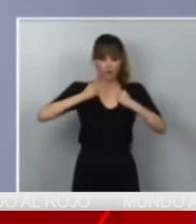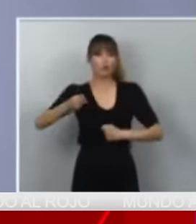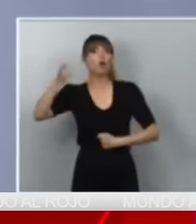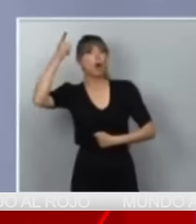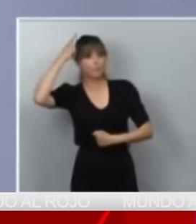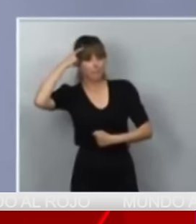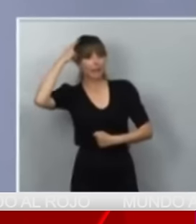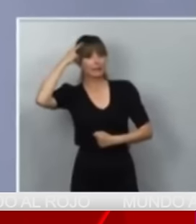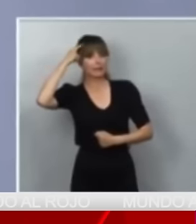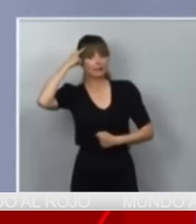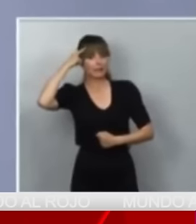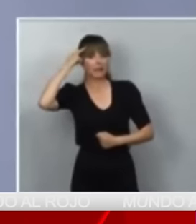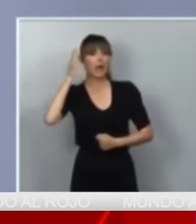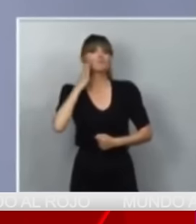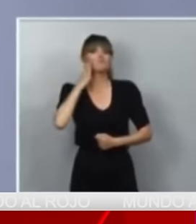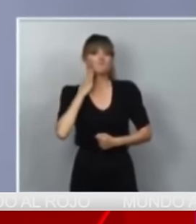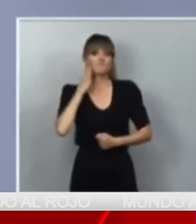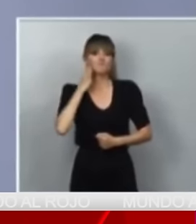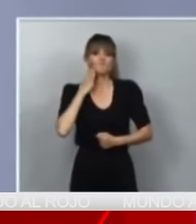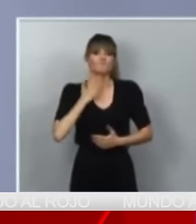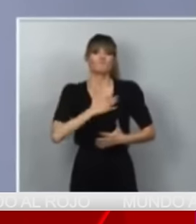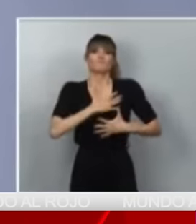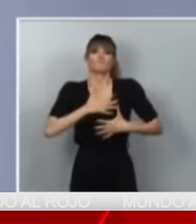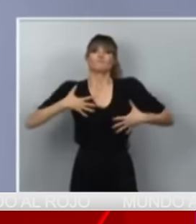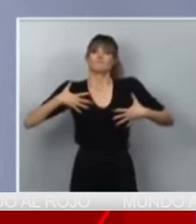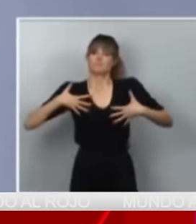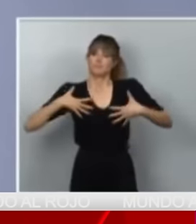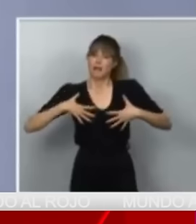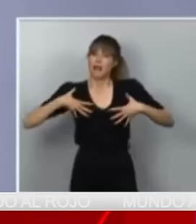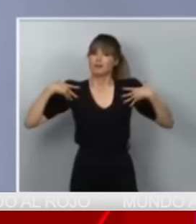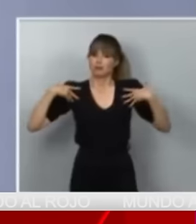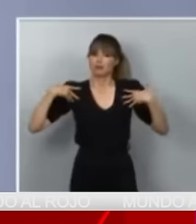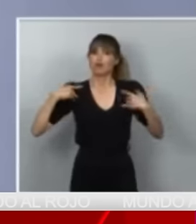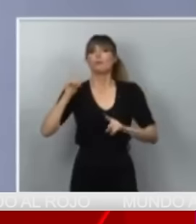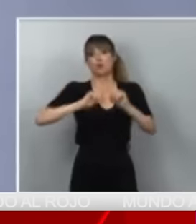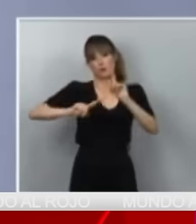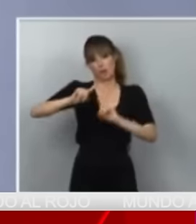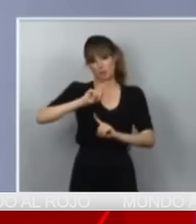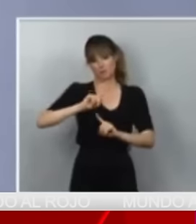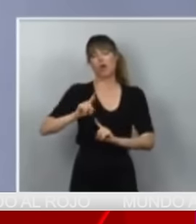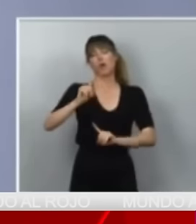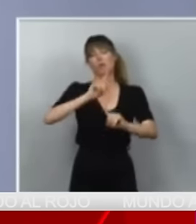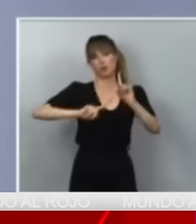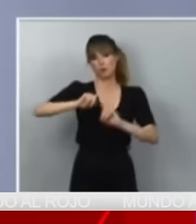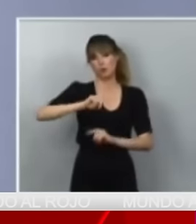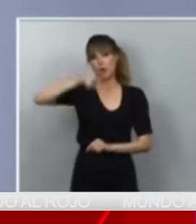de afectividad muy serios es un es un tema claramente enormemente preocupante y en ese